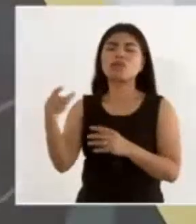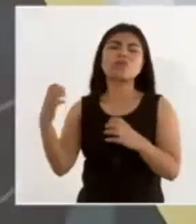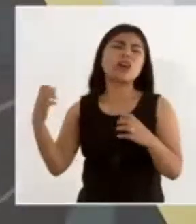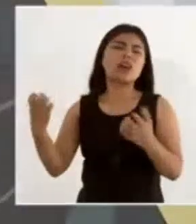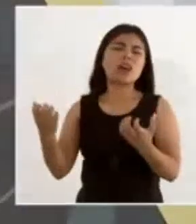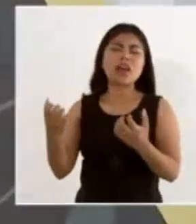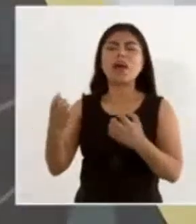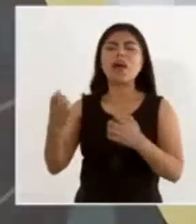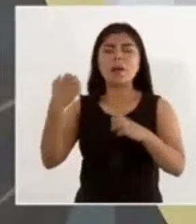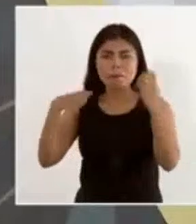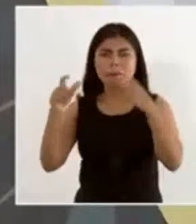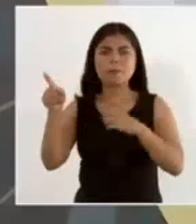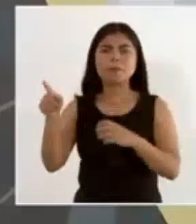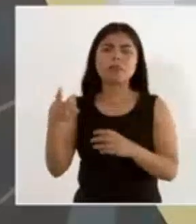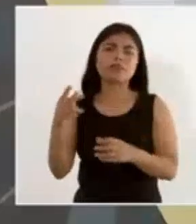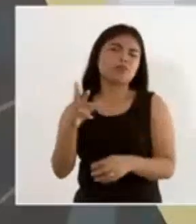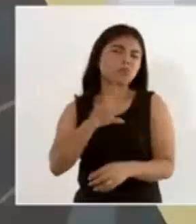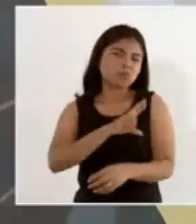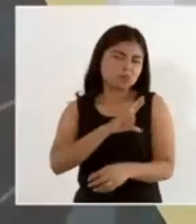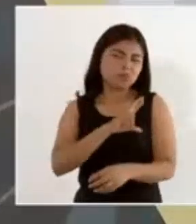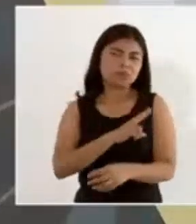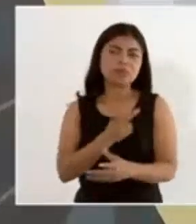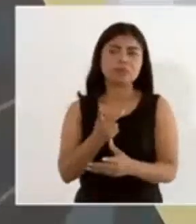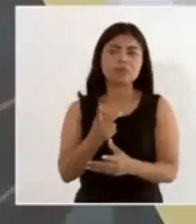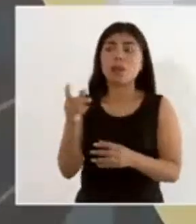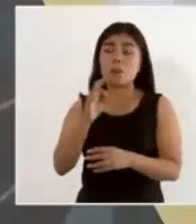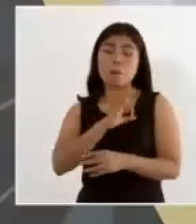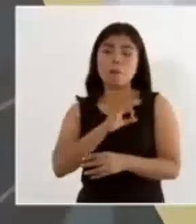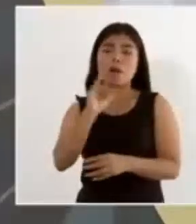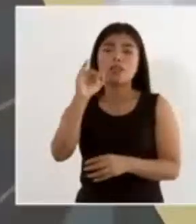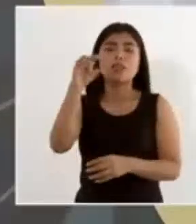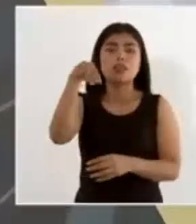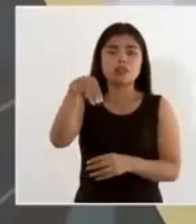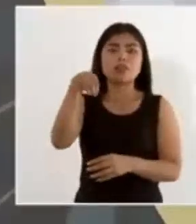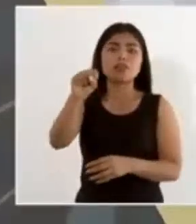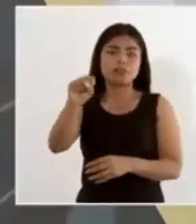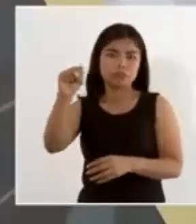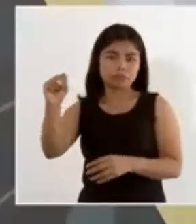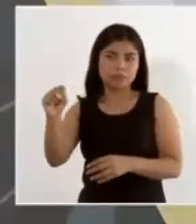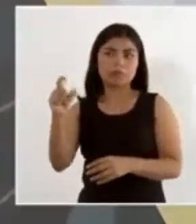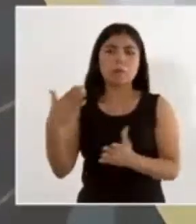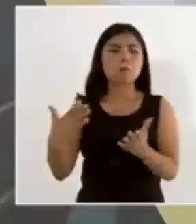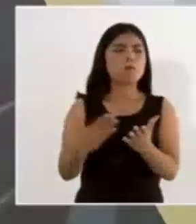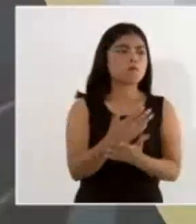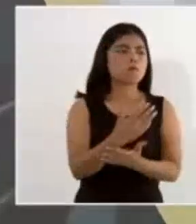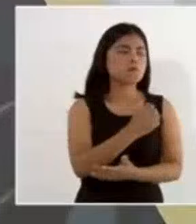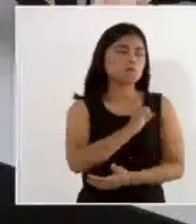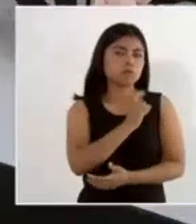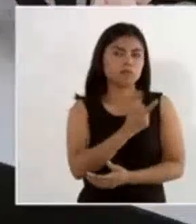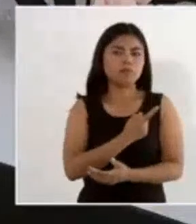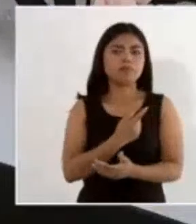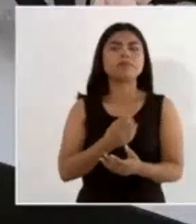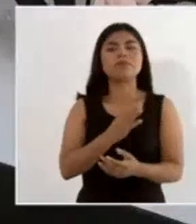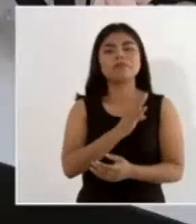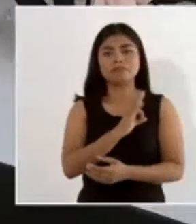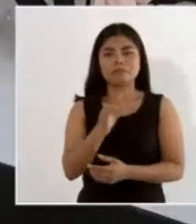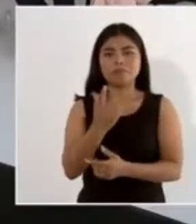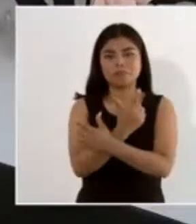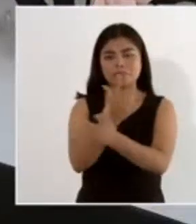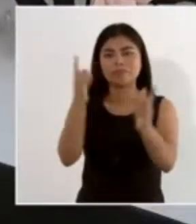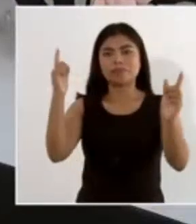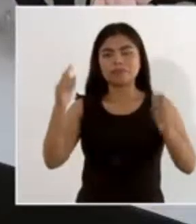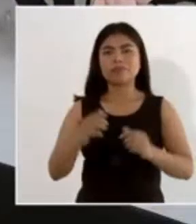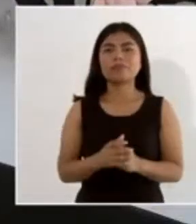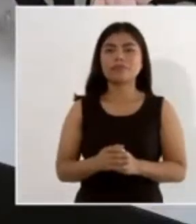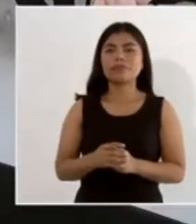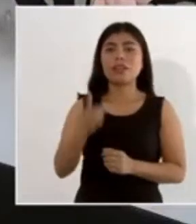solamente. Y aquí está con nosotros su director, Zoe Robledo, que es un excelente compañero también